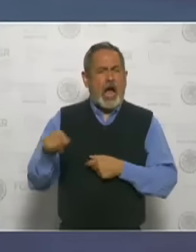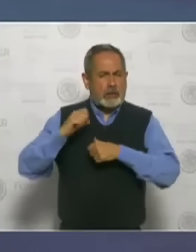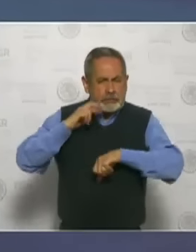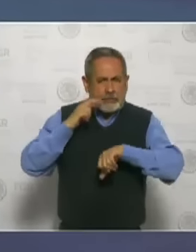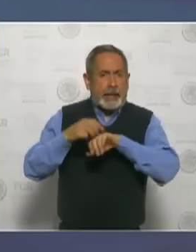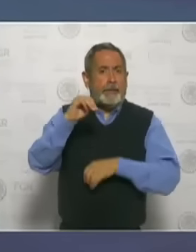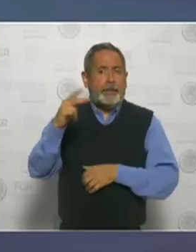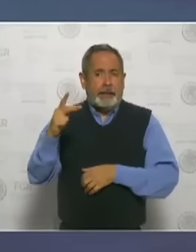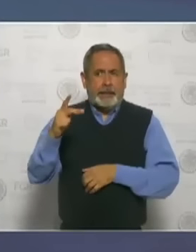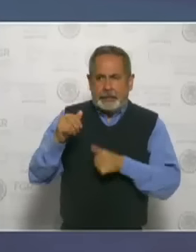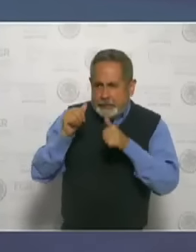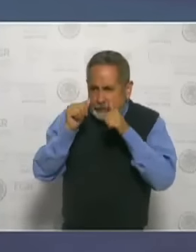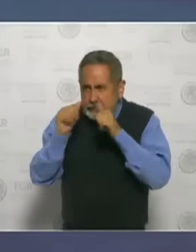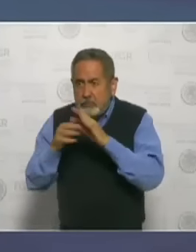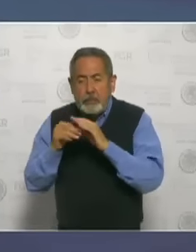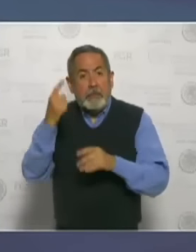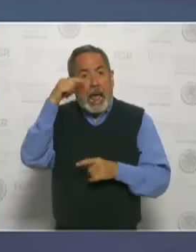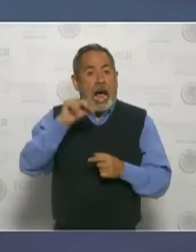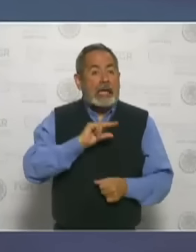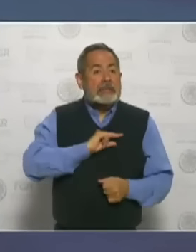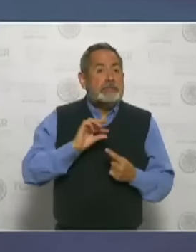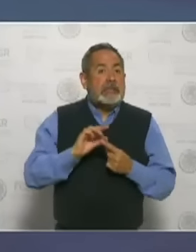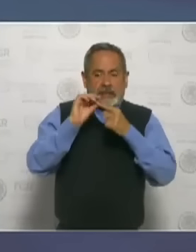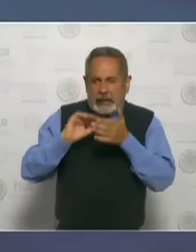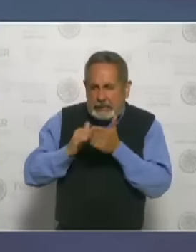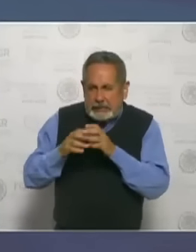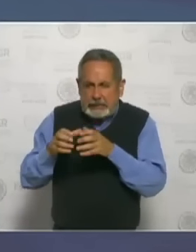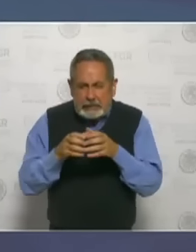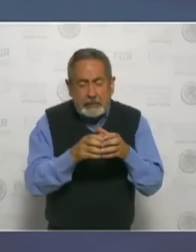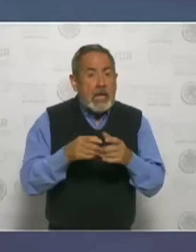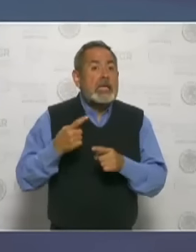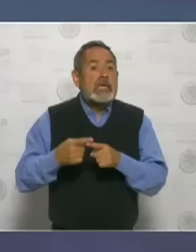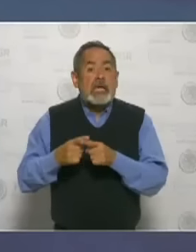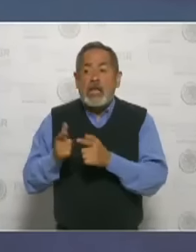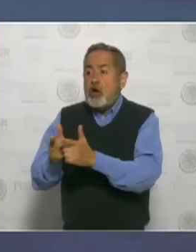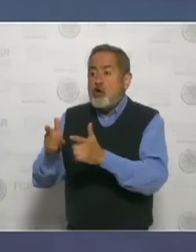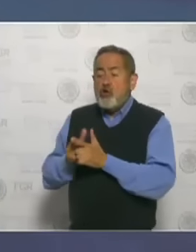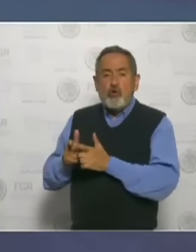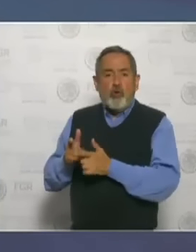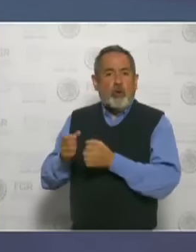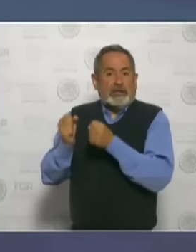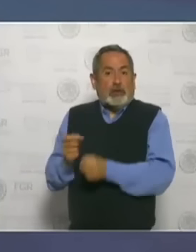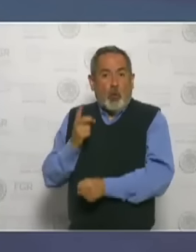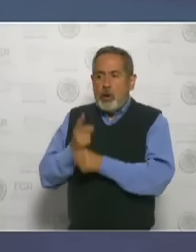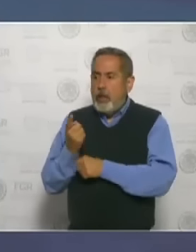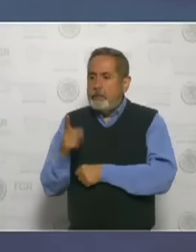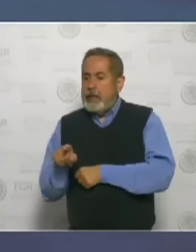en operaciones especiales determinadas por el por el gabinete del gobierno de